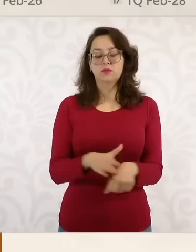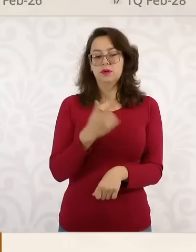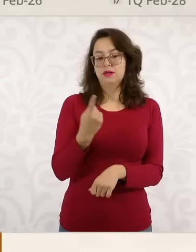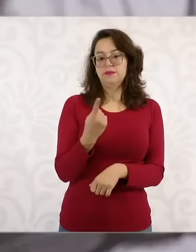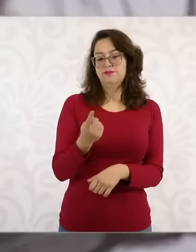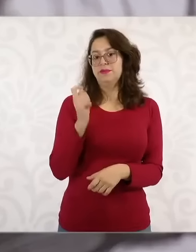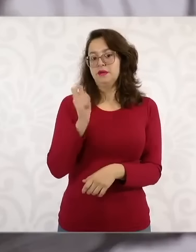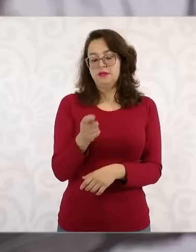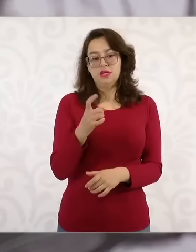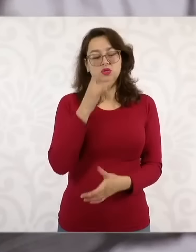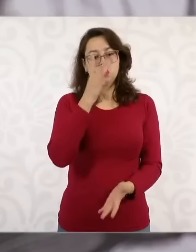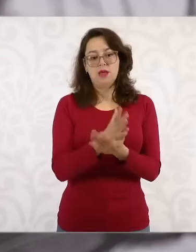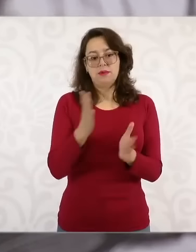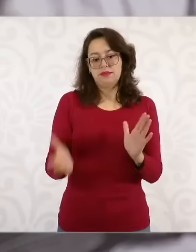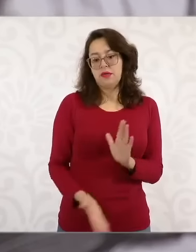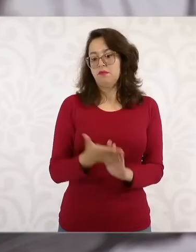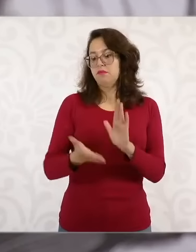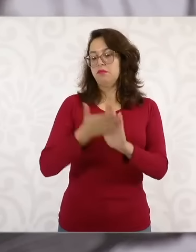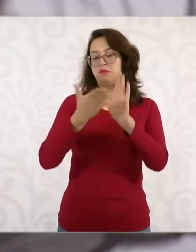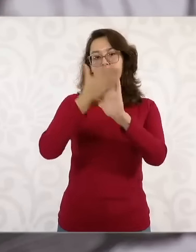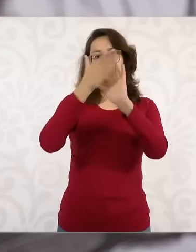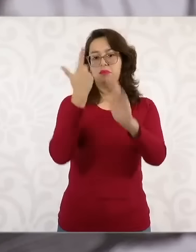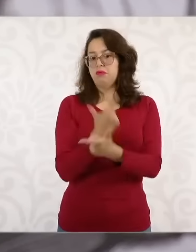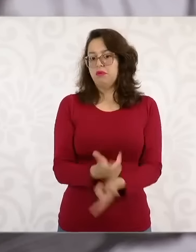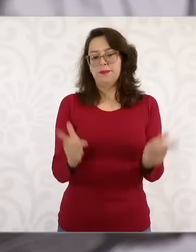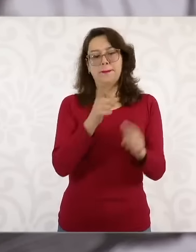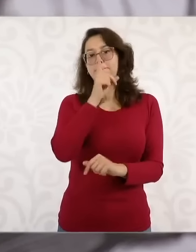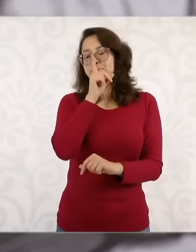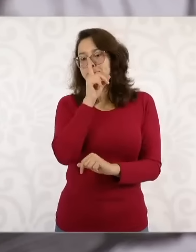instalar, sino en su ubicación estratégica y en la integración gradual de la energía limpia